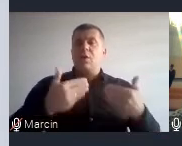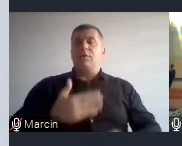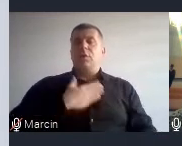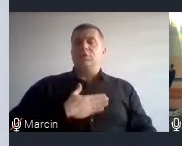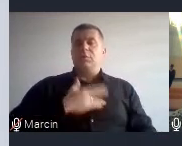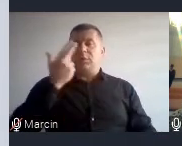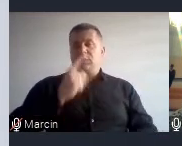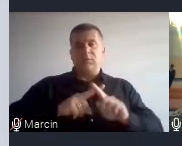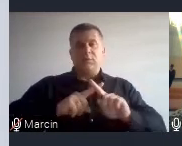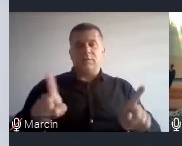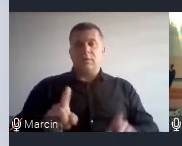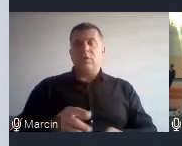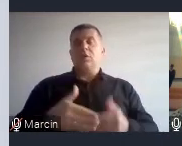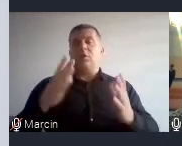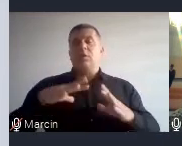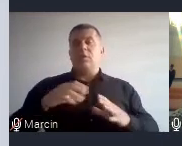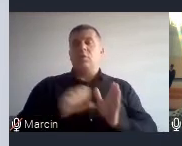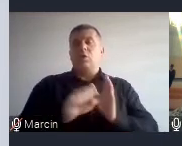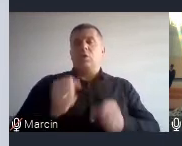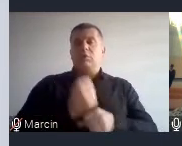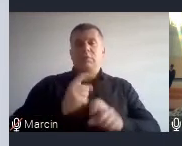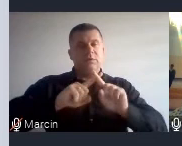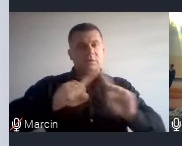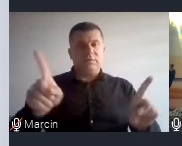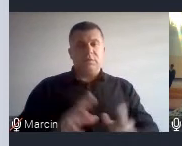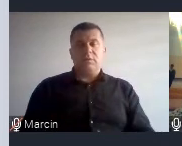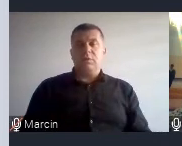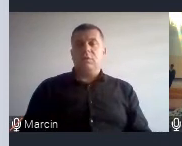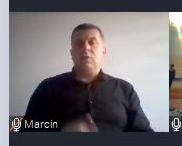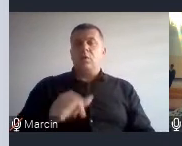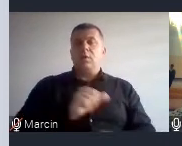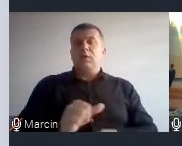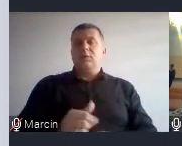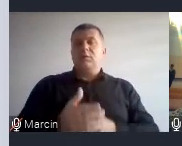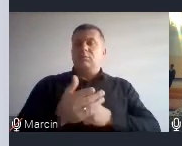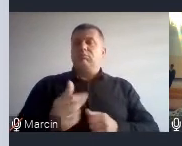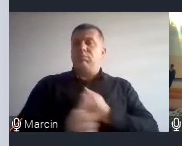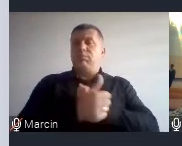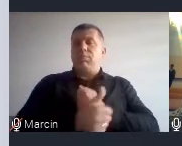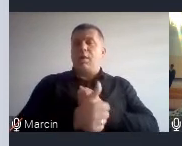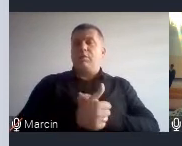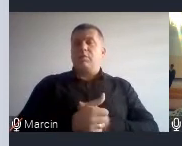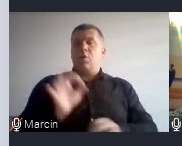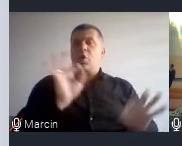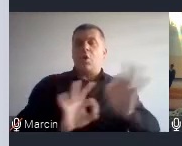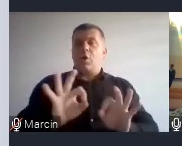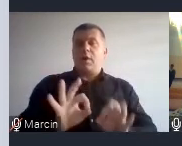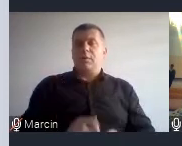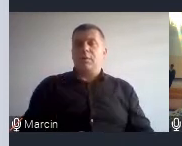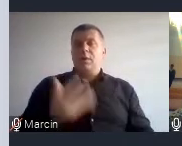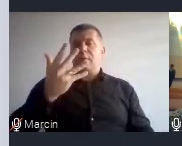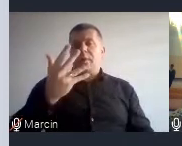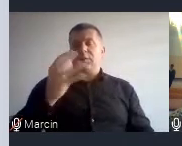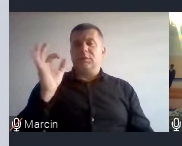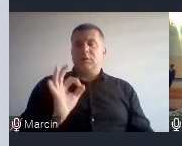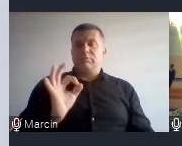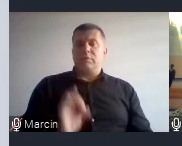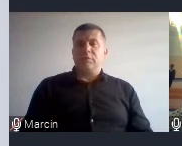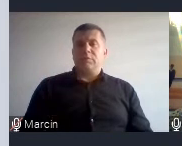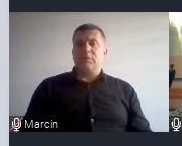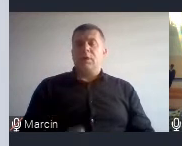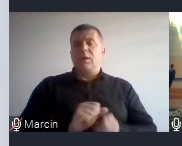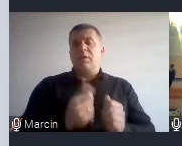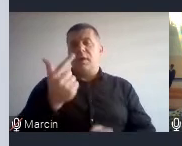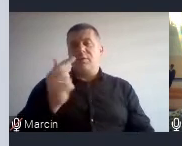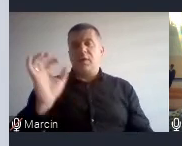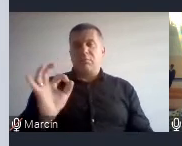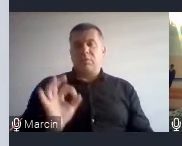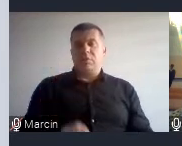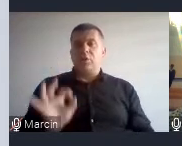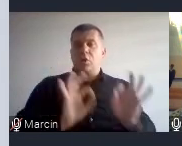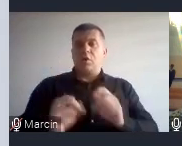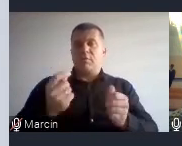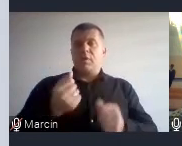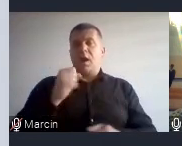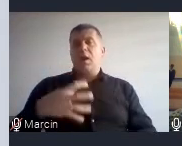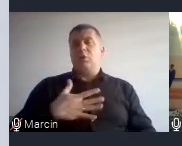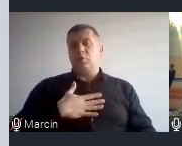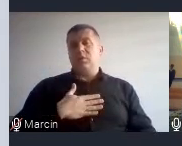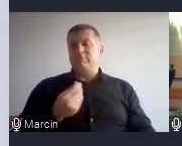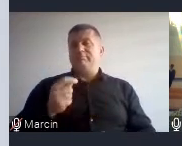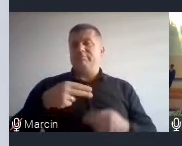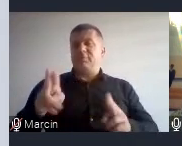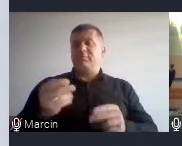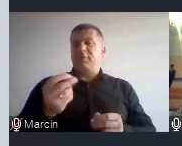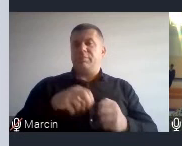ani dzień wolny od pracy i to jest jeden z takich powodów korekt, zwykle 5% czy 2%, ale jednak bardzo bolesnych.